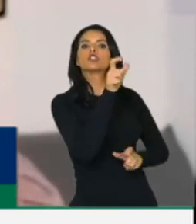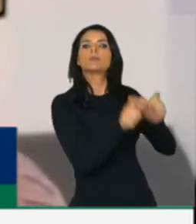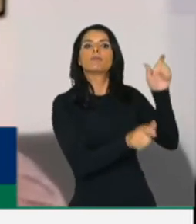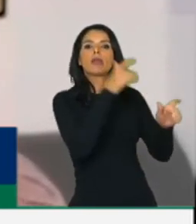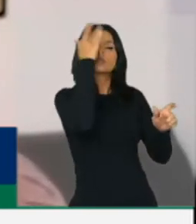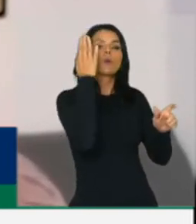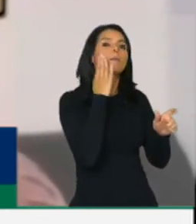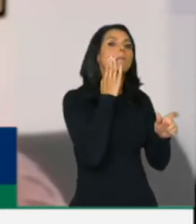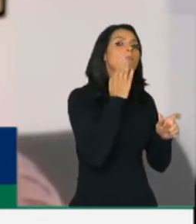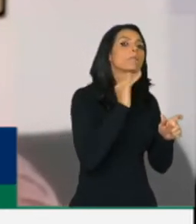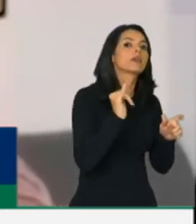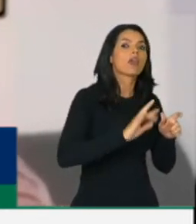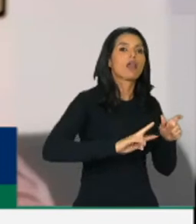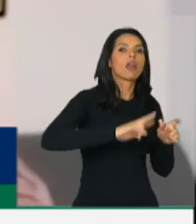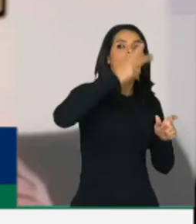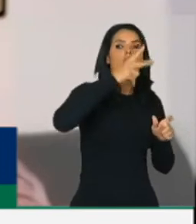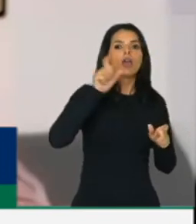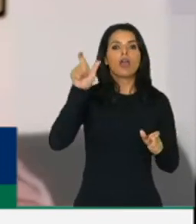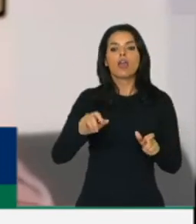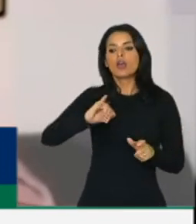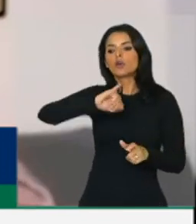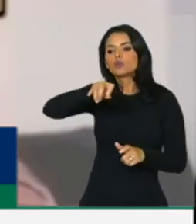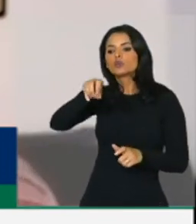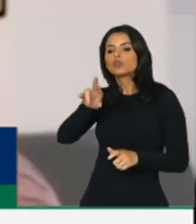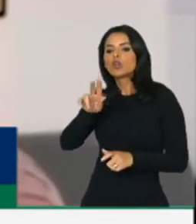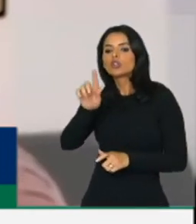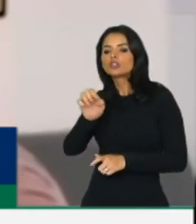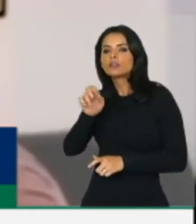RIOS, O PRIMEIRO DELES É O SENHOR JORGE PAULO LEMANN, QUE O BRASIL ESTÁ ... EM SÉTIMO